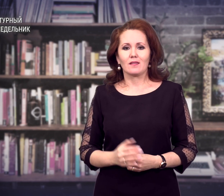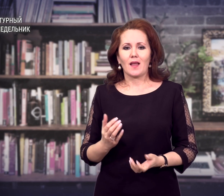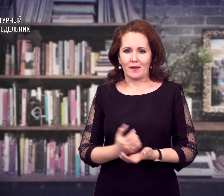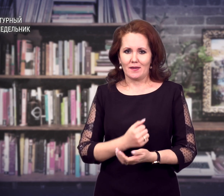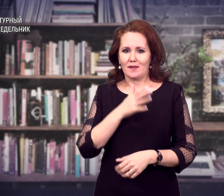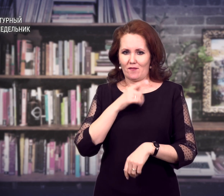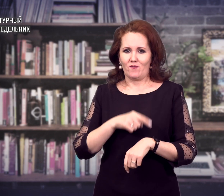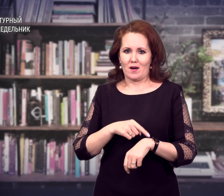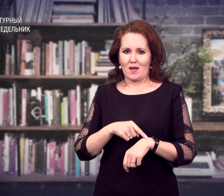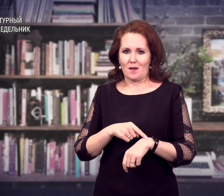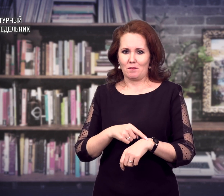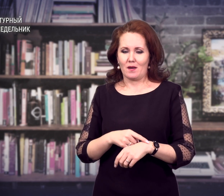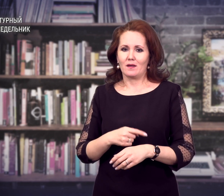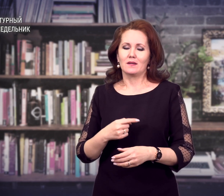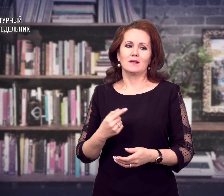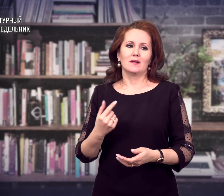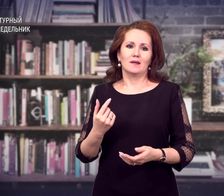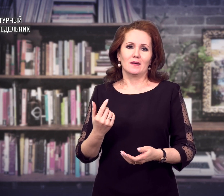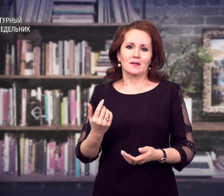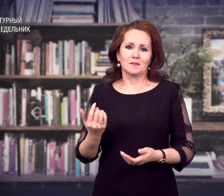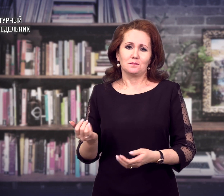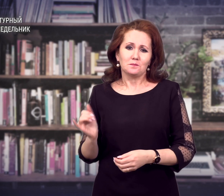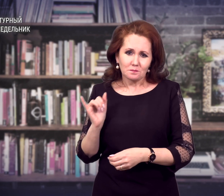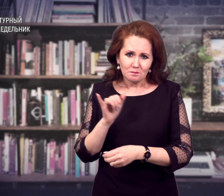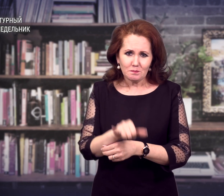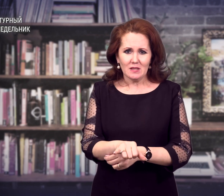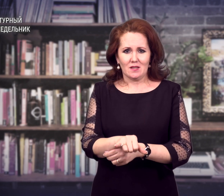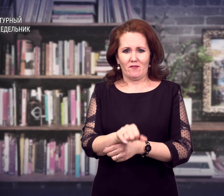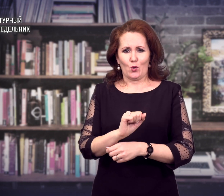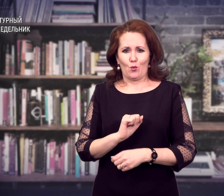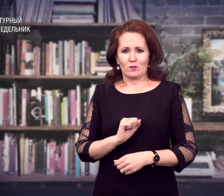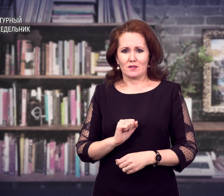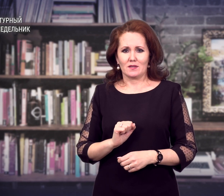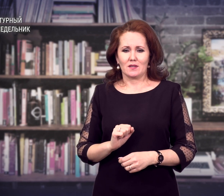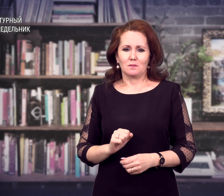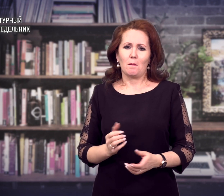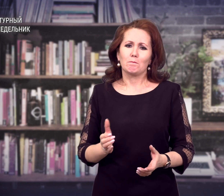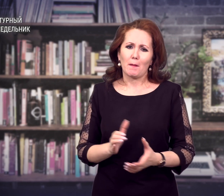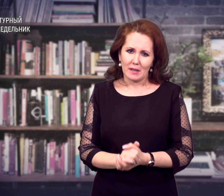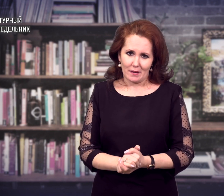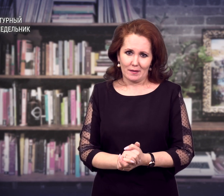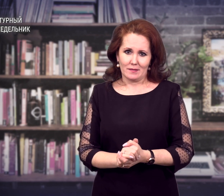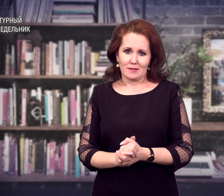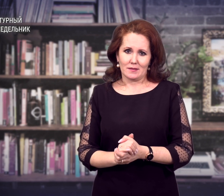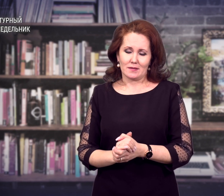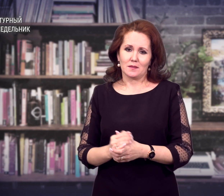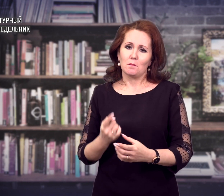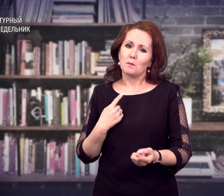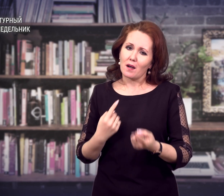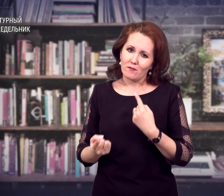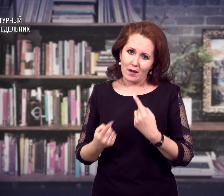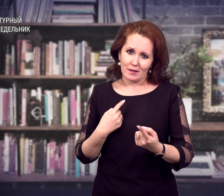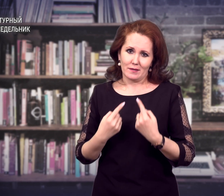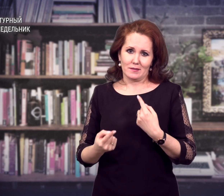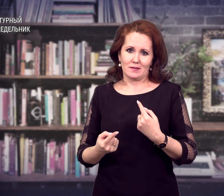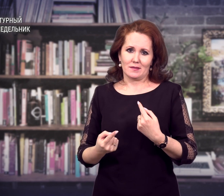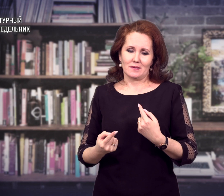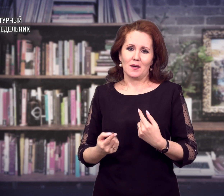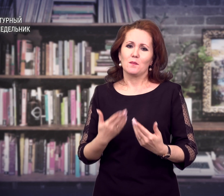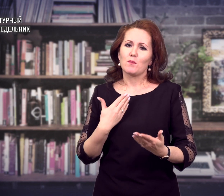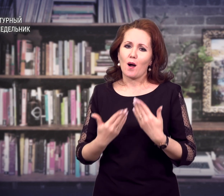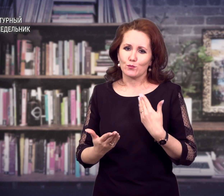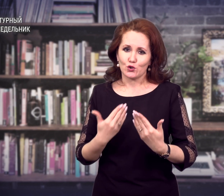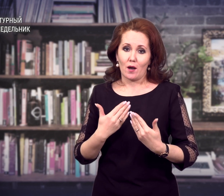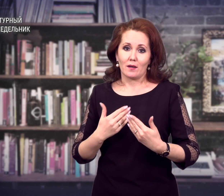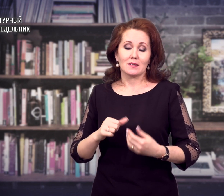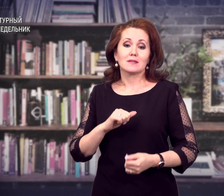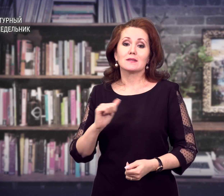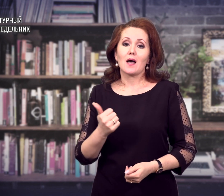найдите время, зайдите в гости, помиритесь, поговорите, пообщайтесь.